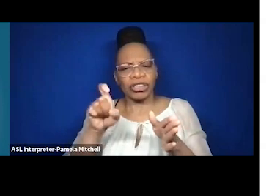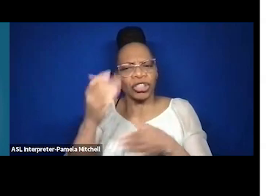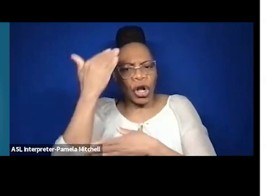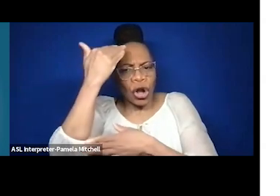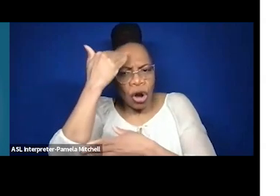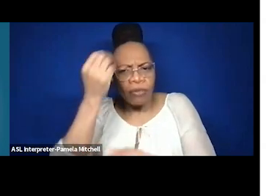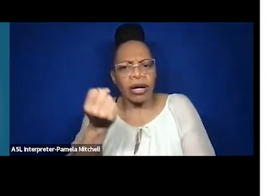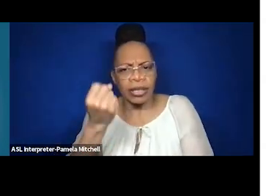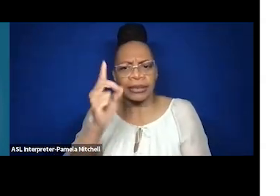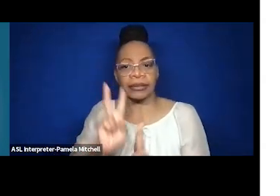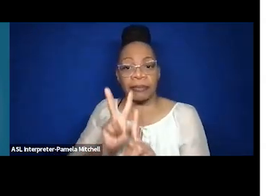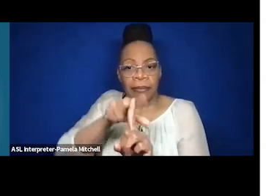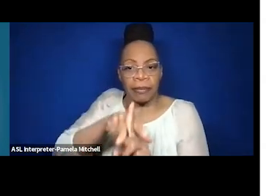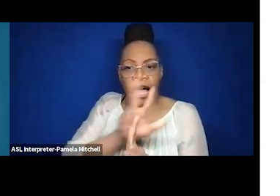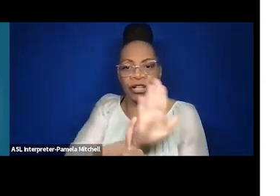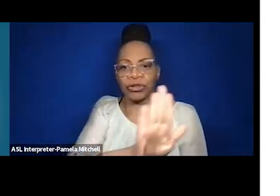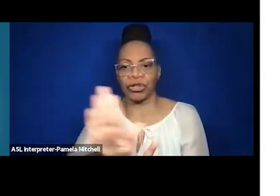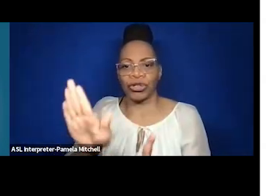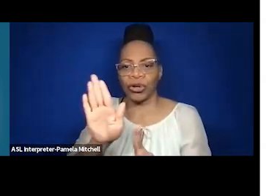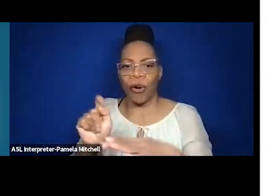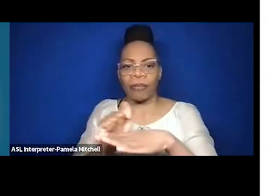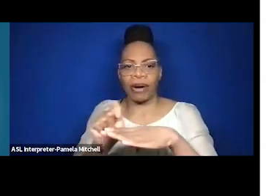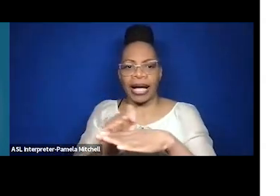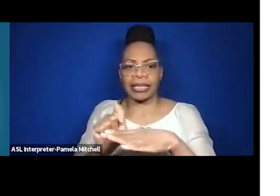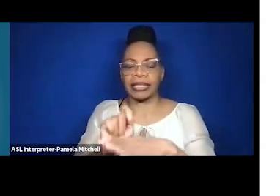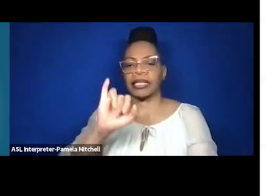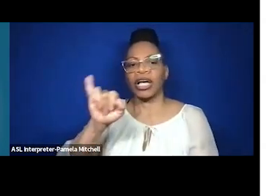a su práctica. Jarita está en la llamada.